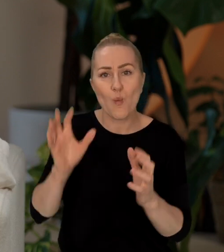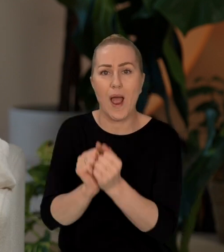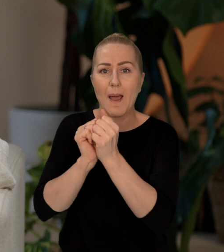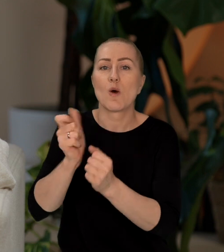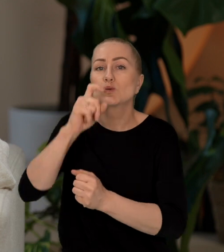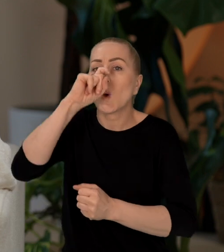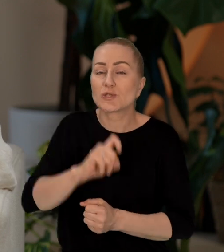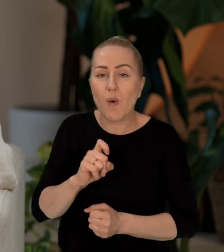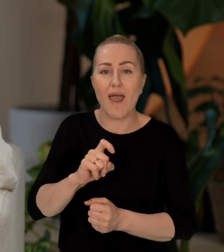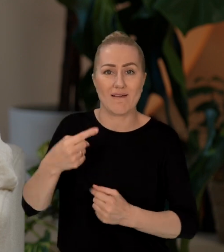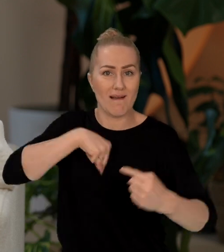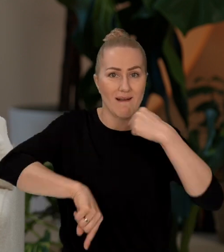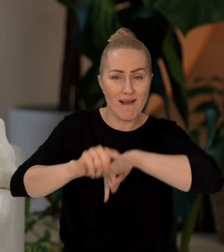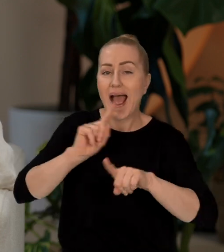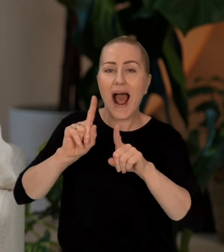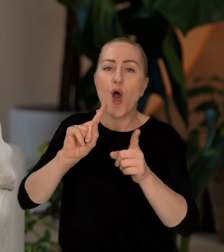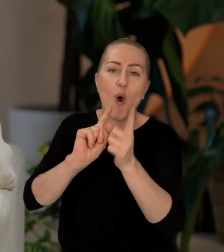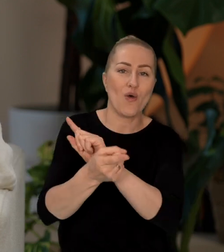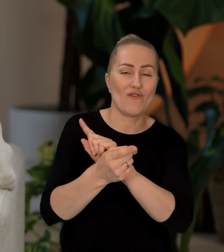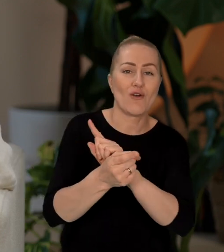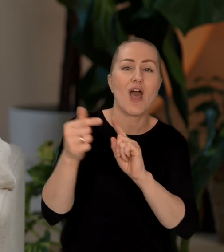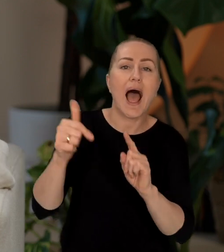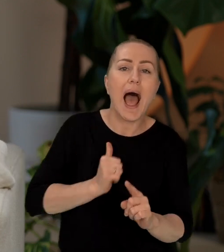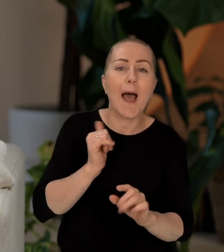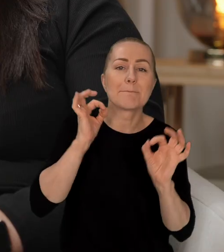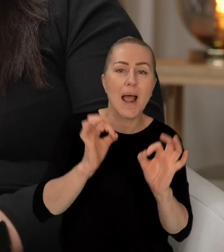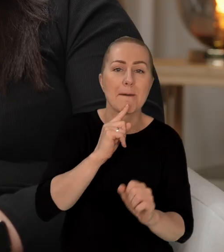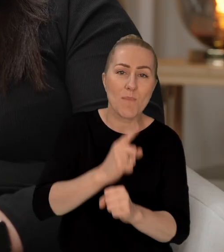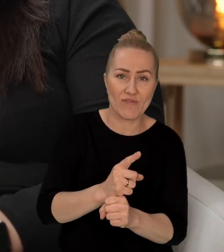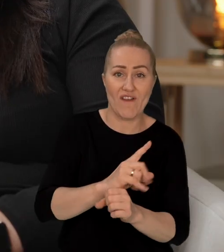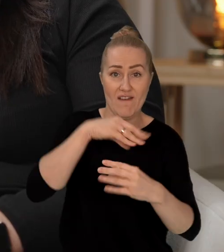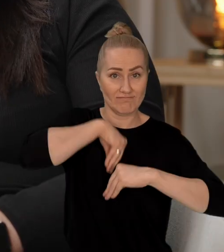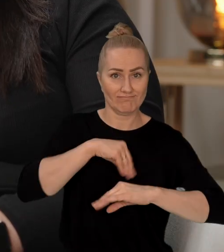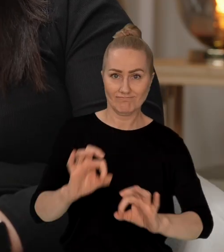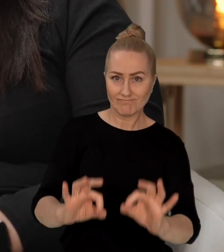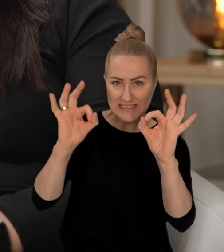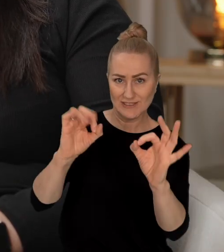organizmie, tylko wręcz przeciwnie, żeby potwierdzić, że wszystko jest dobrze. Dokładnie tak.